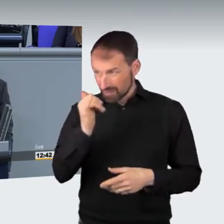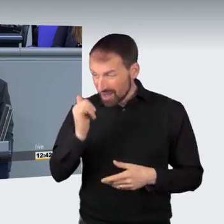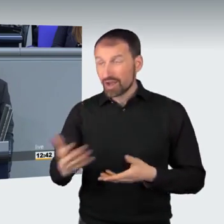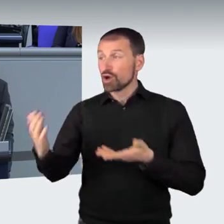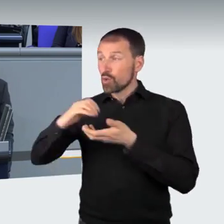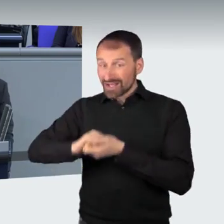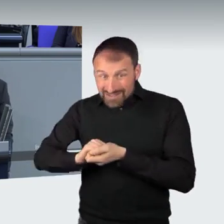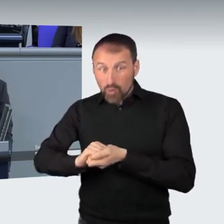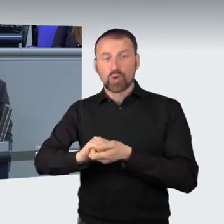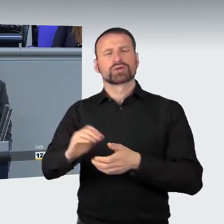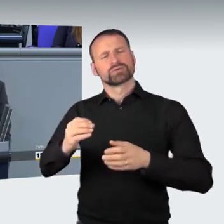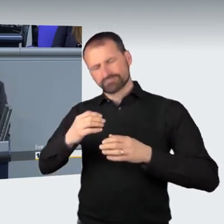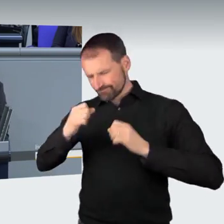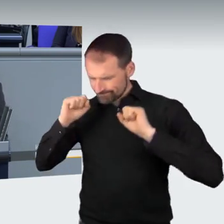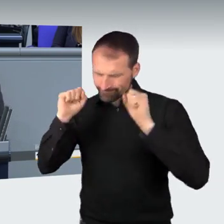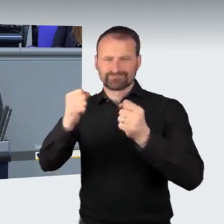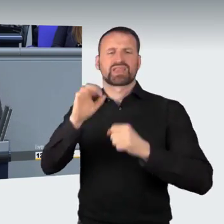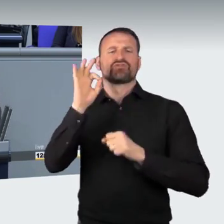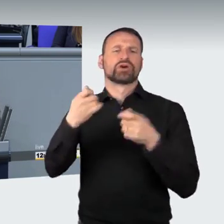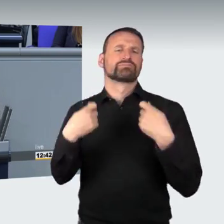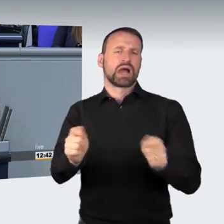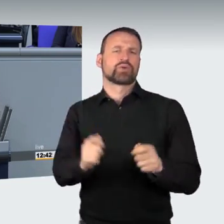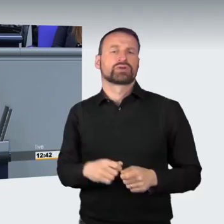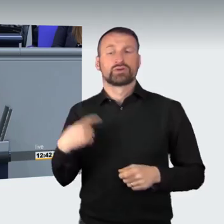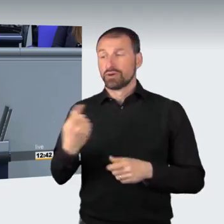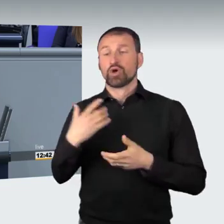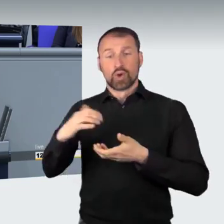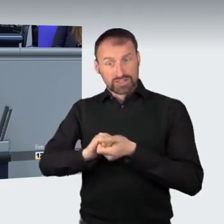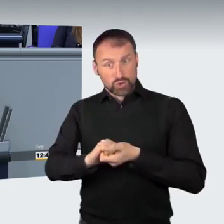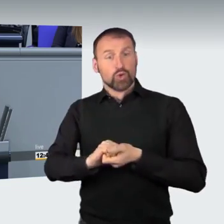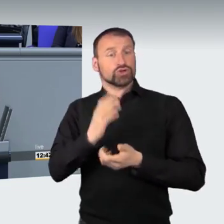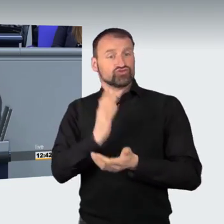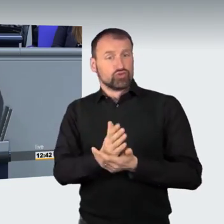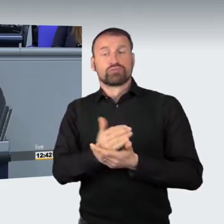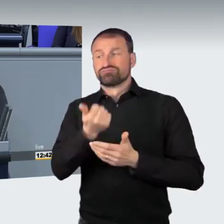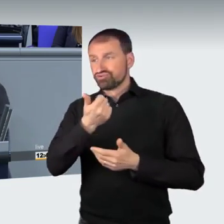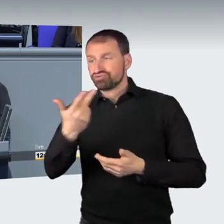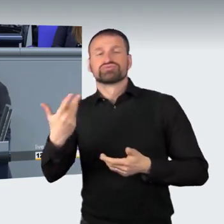in den Wohnungsbau. Wir haben uns gemeinsam auf einige Maßnahmen verständigt. Ich denke da an das Bündnis